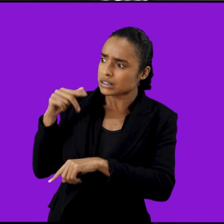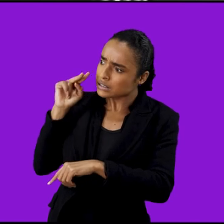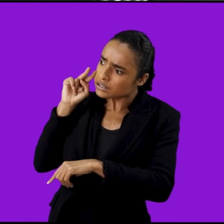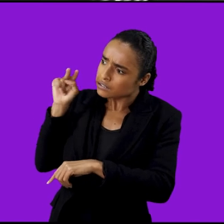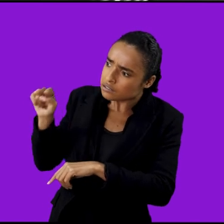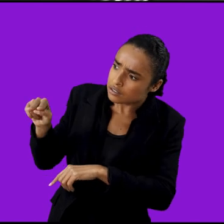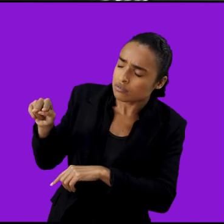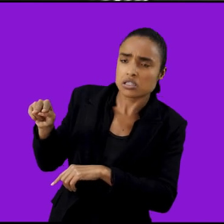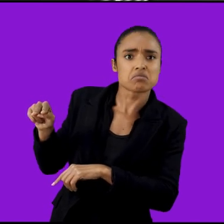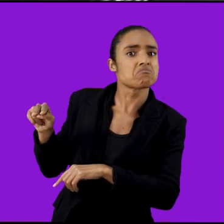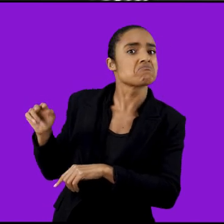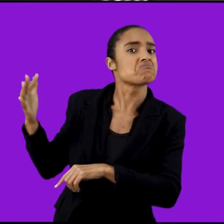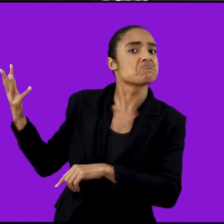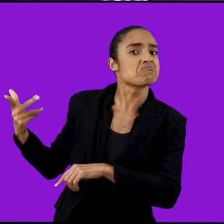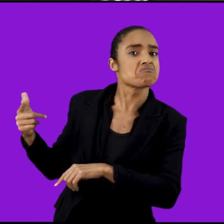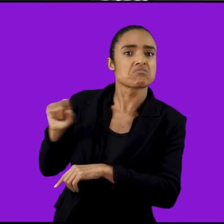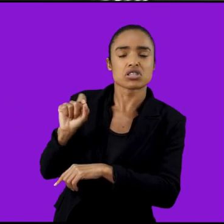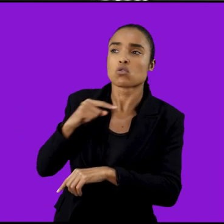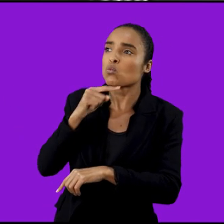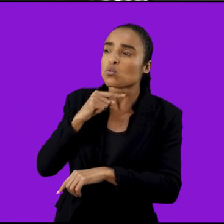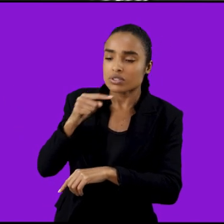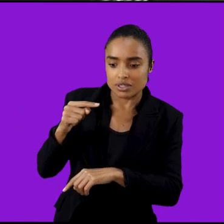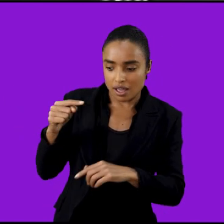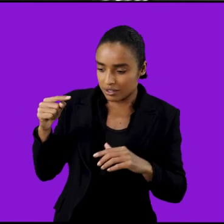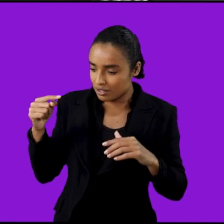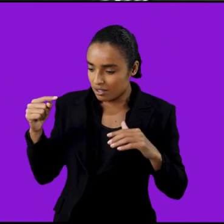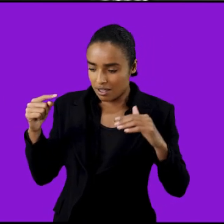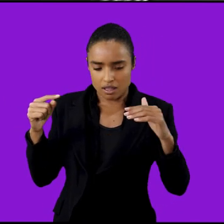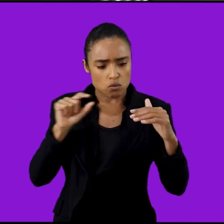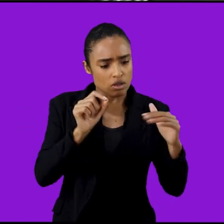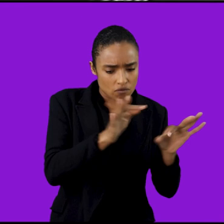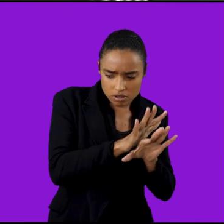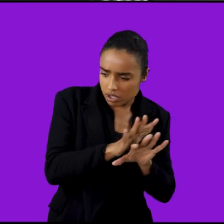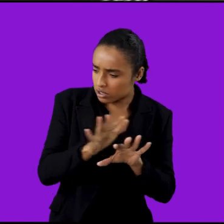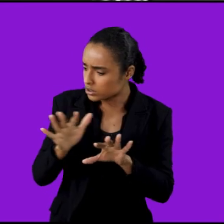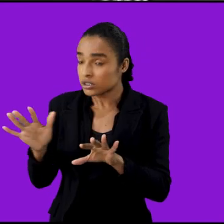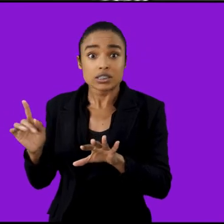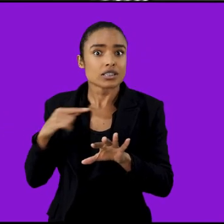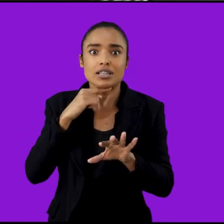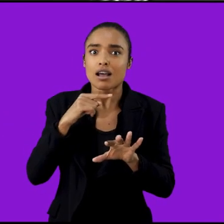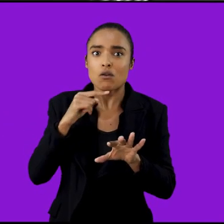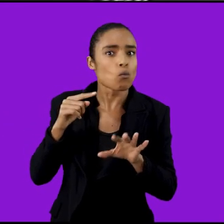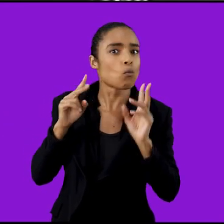É, você não percebe onde começa um e onde termina o outro. De tão junto que eles tão. Pra mim é mágico isso. Exatamente